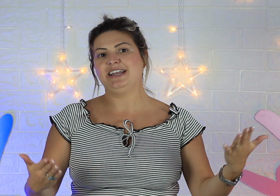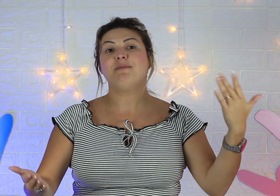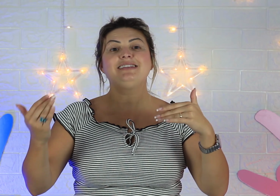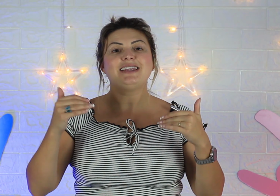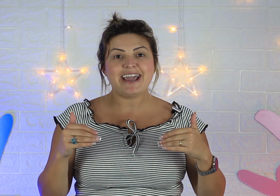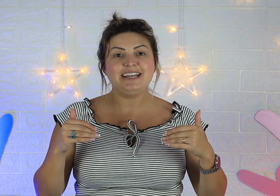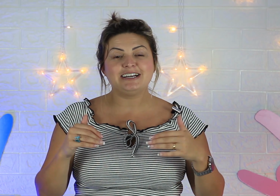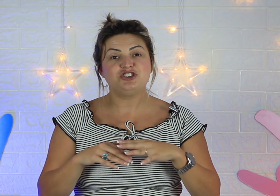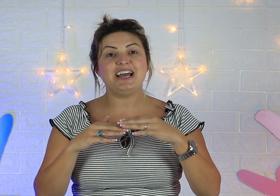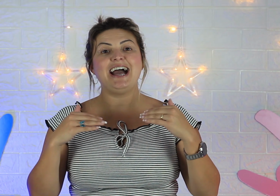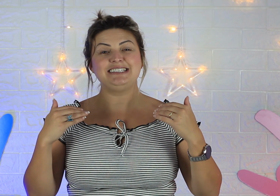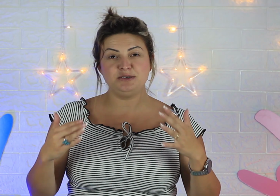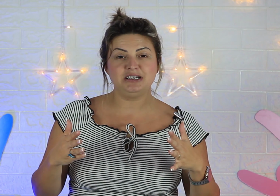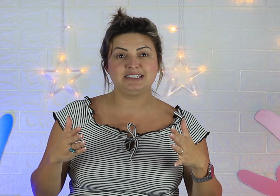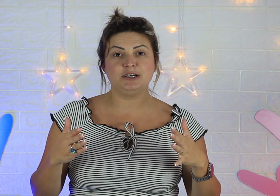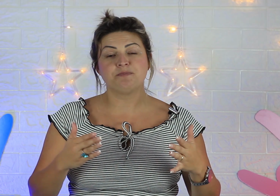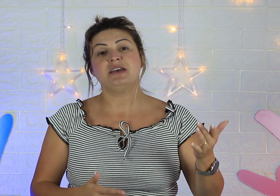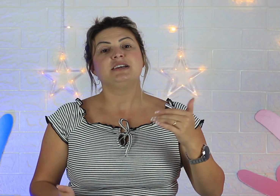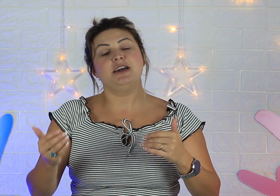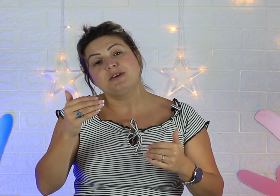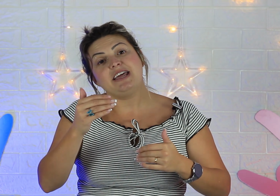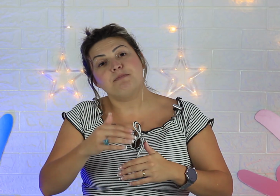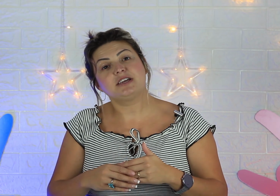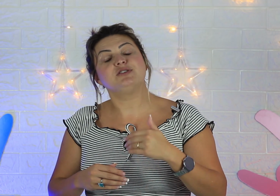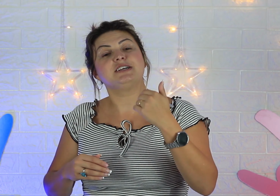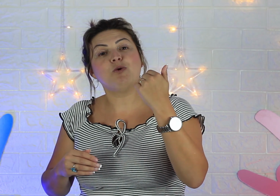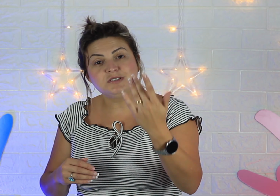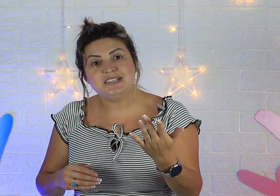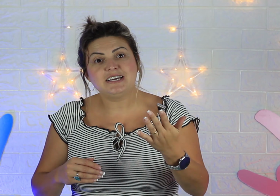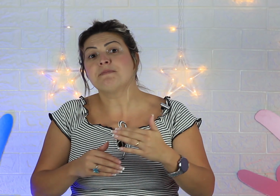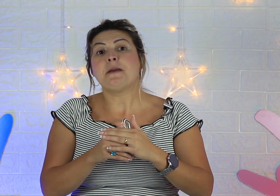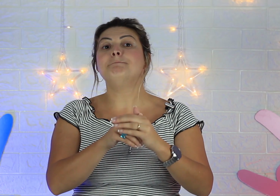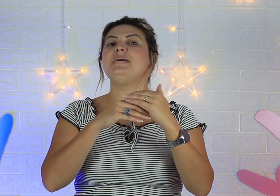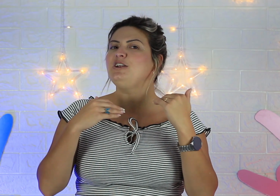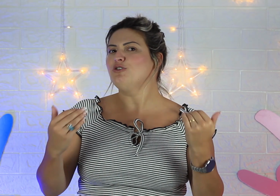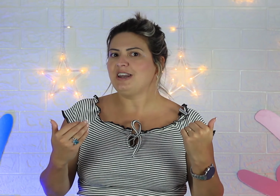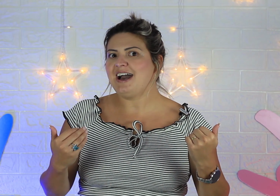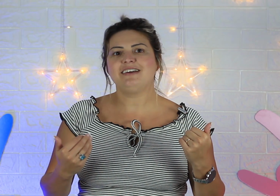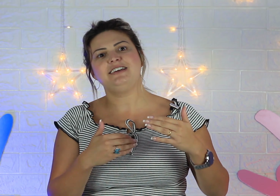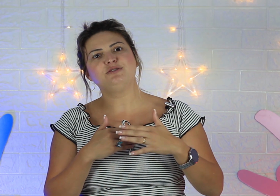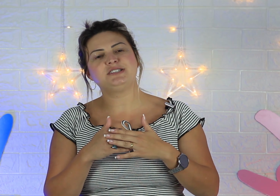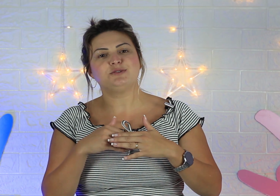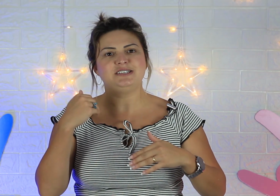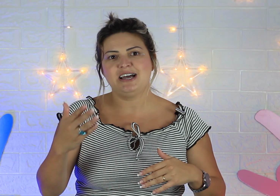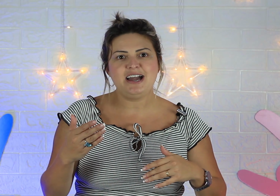assimilar é um a clínica de assimilação que eu criei para que você consiga melhorar aí no seu